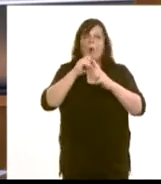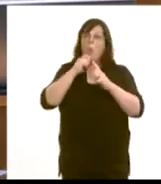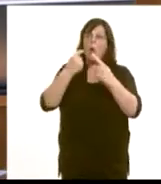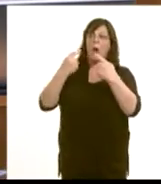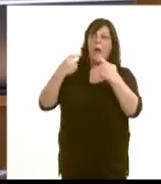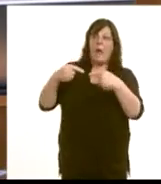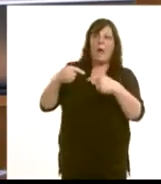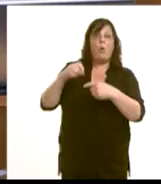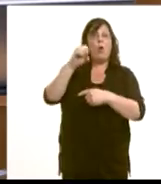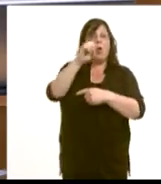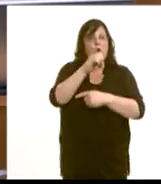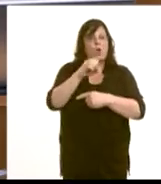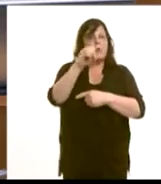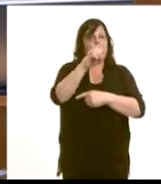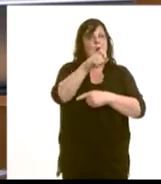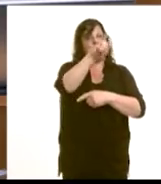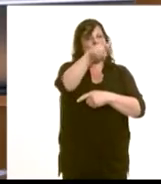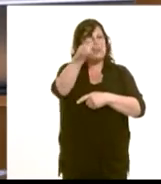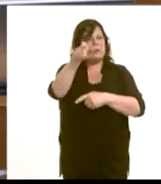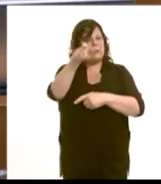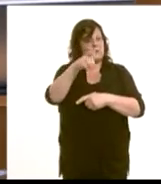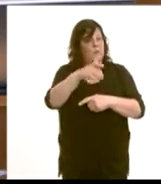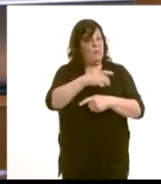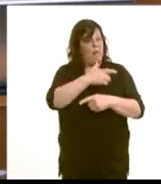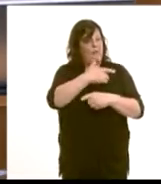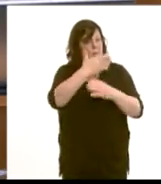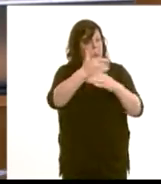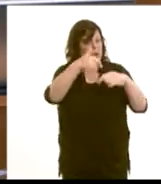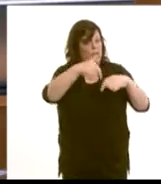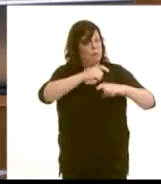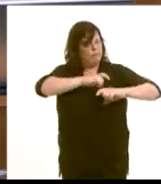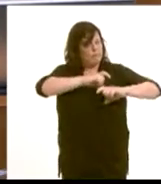nhw y byddai llwyth o arian ar gael.